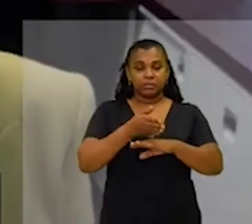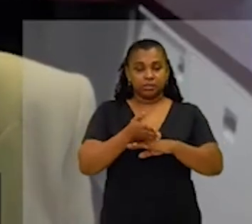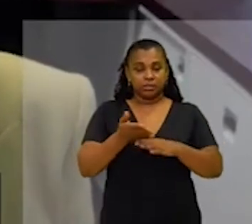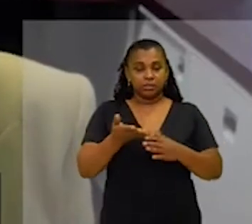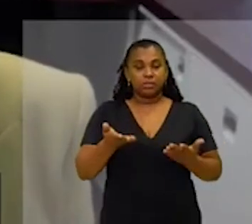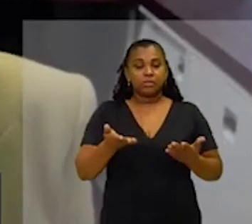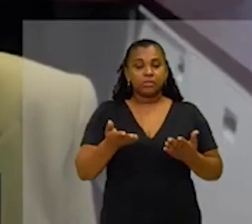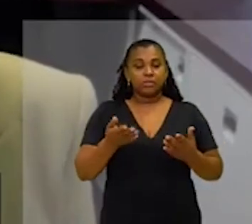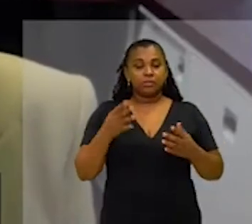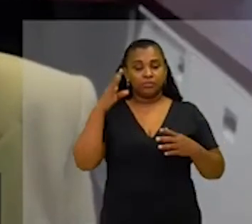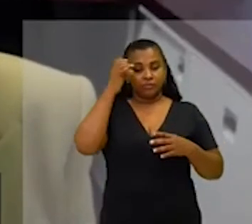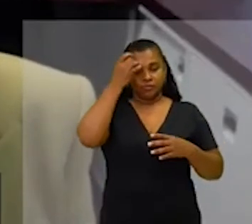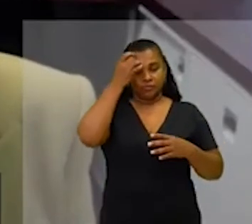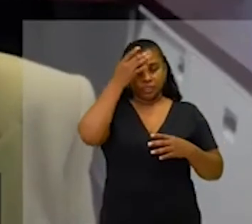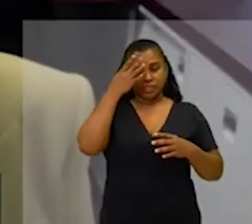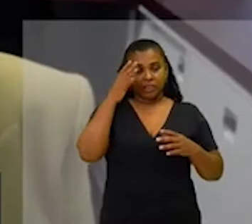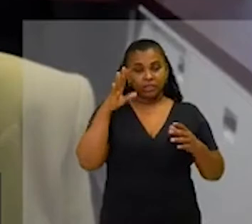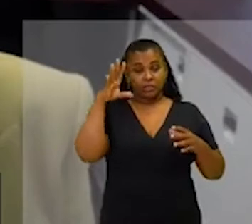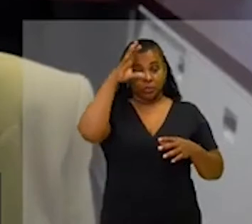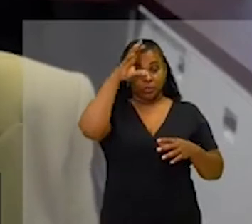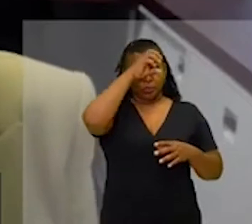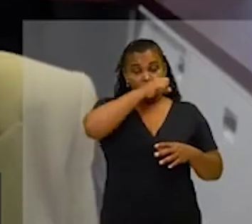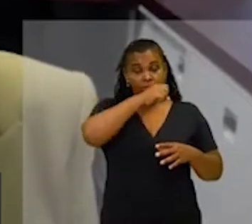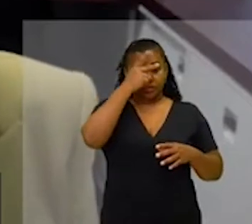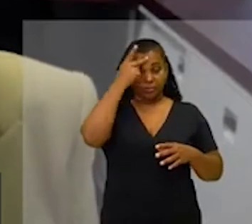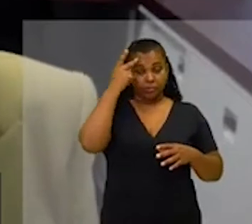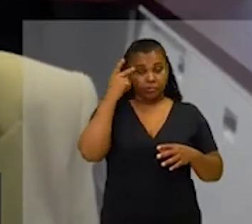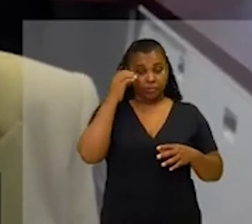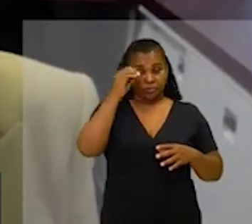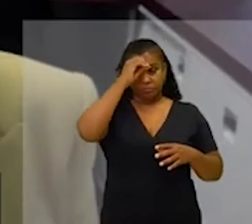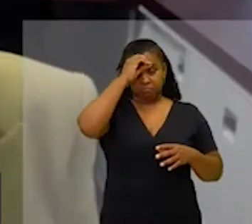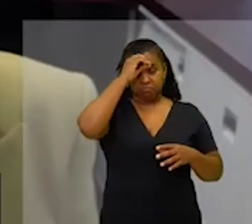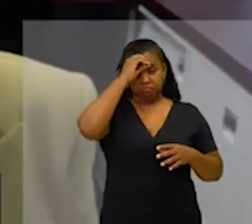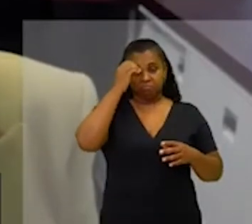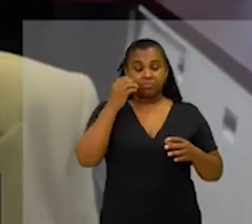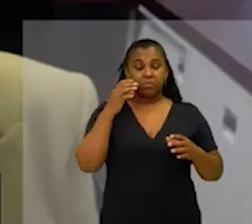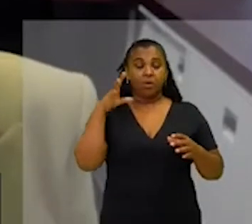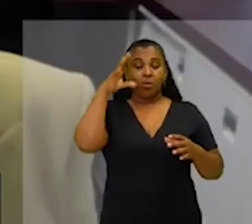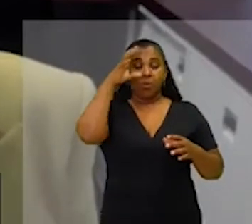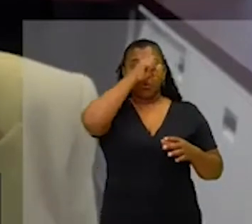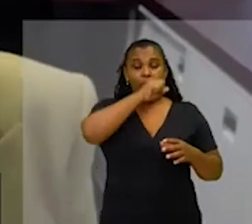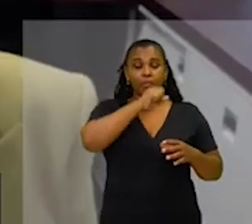compreensão do leigo para fazer o controle de contas mas a estratégia parece melhor mas aí